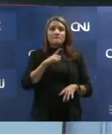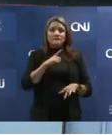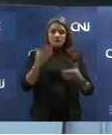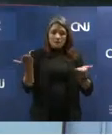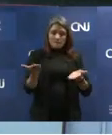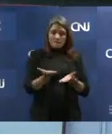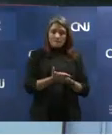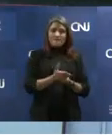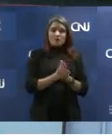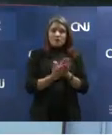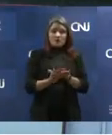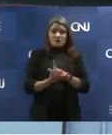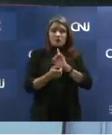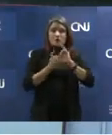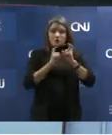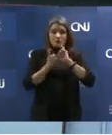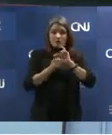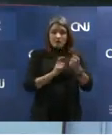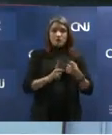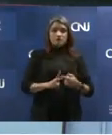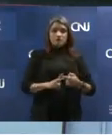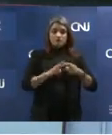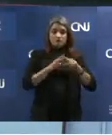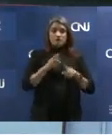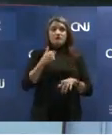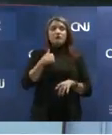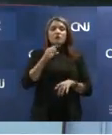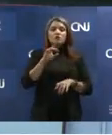e apenas vou fazer a justificativa do meu voto,